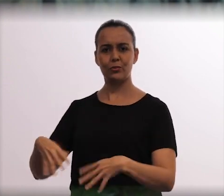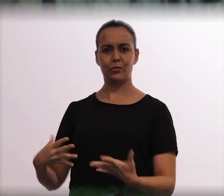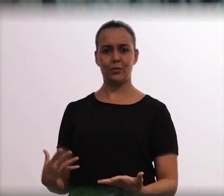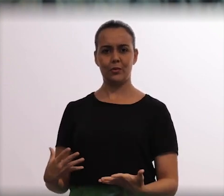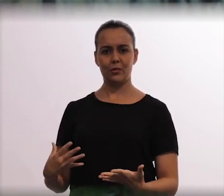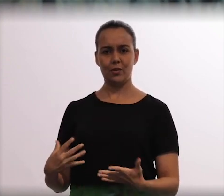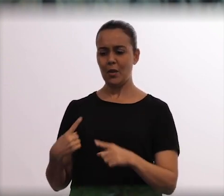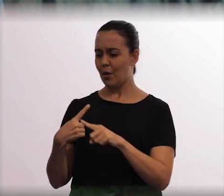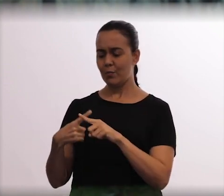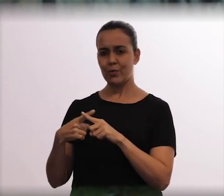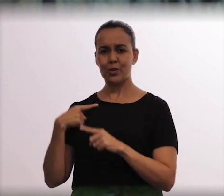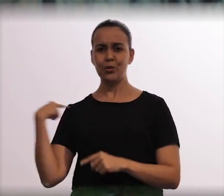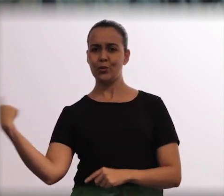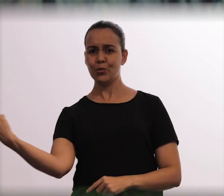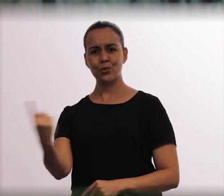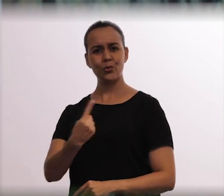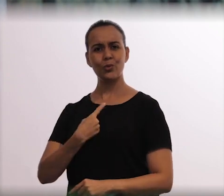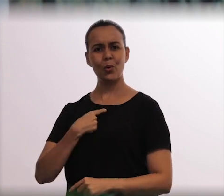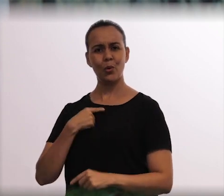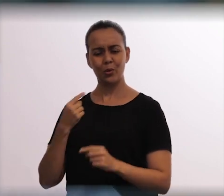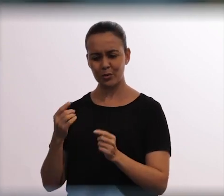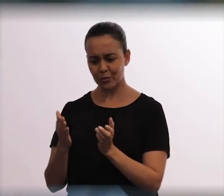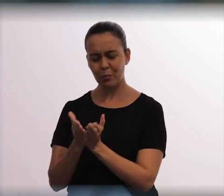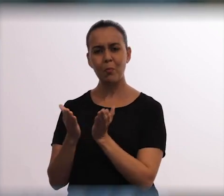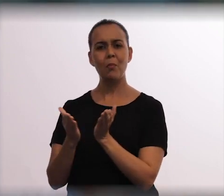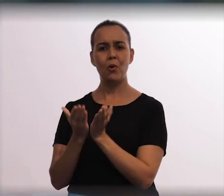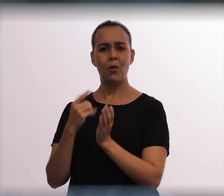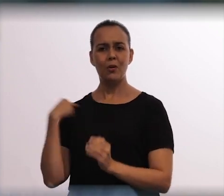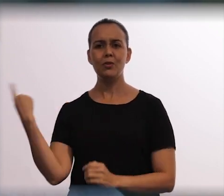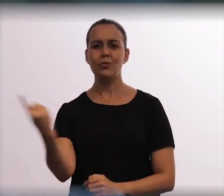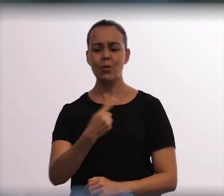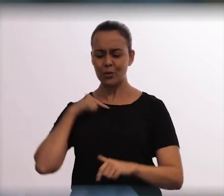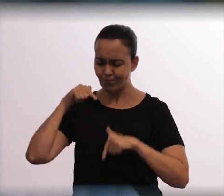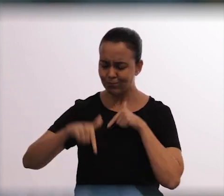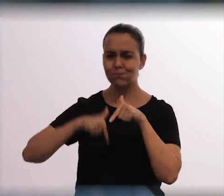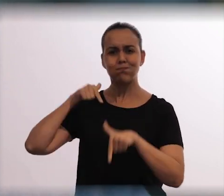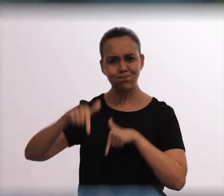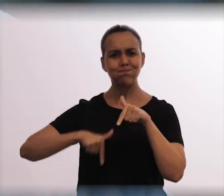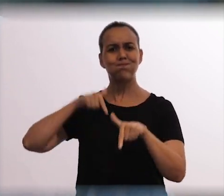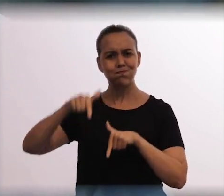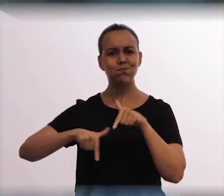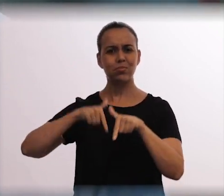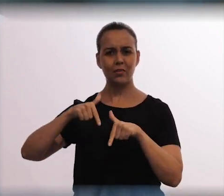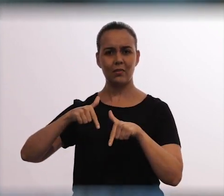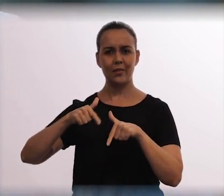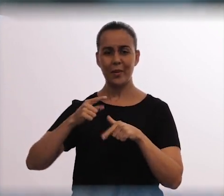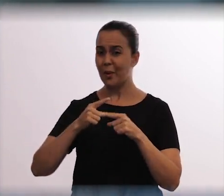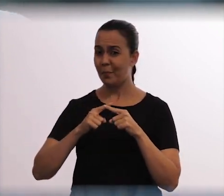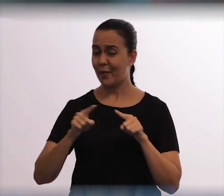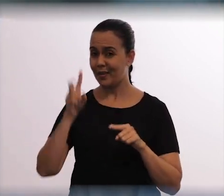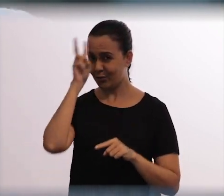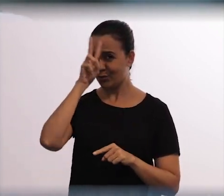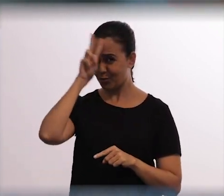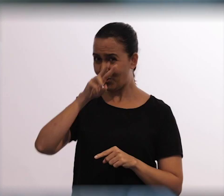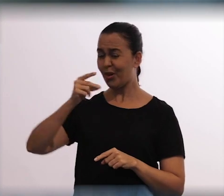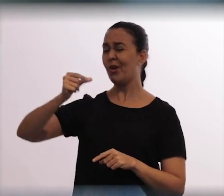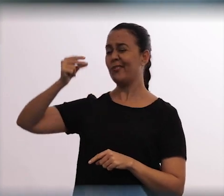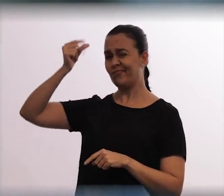enquanto pobre nesse país. Isso é uma derrota histórica e a gente tem que estar bem consciente que nós tomamos pau, entendeu?